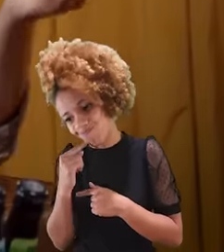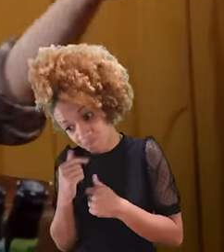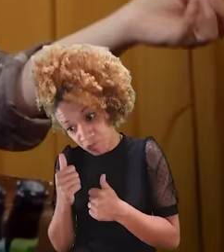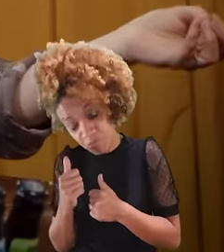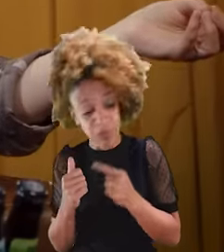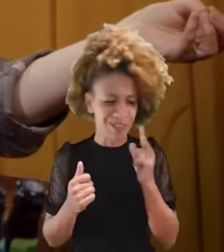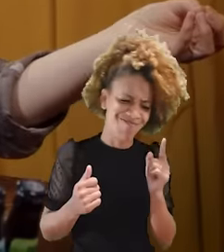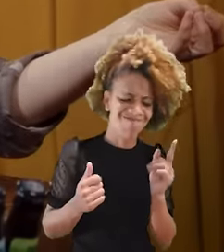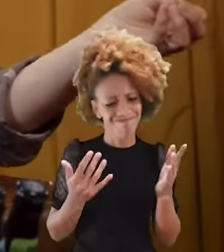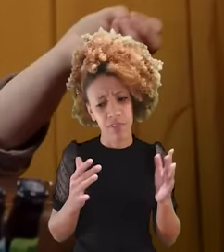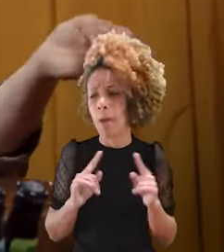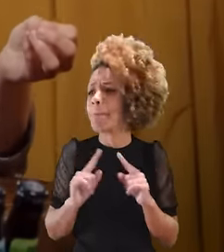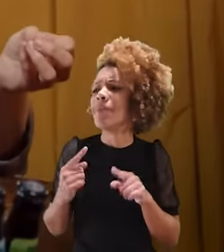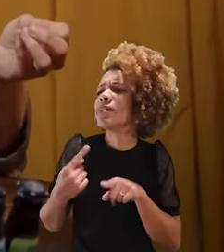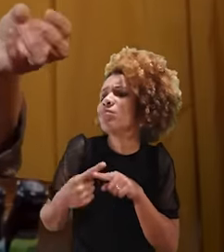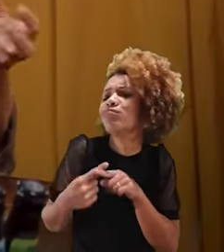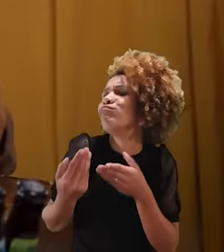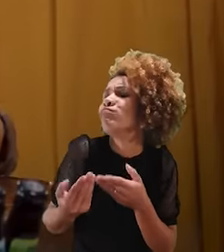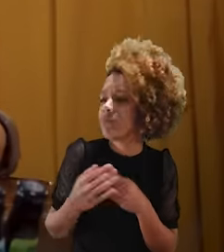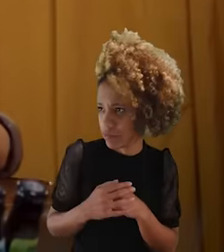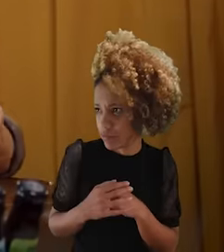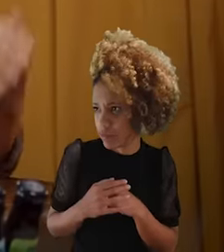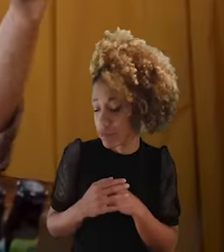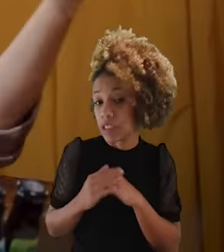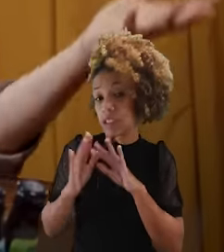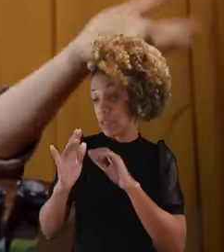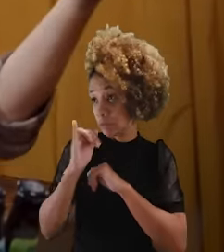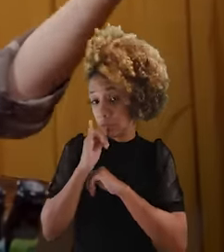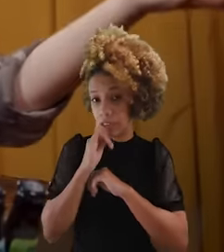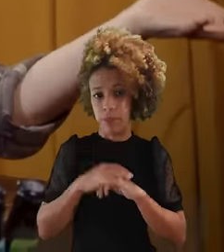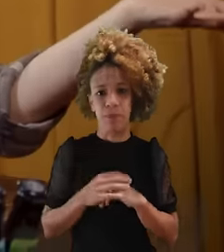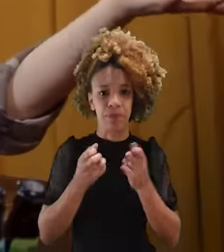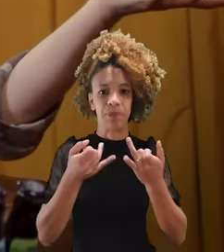para que que você quer isso não né então assim por exemplo quando a gente até falou aqui antes